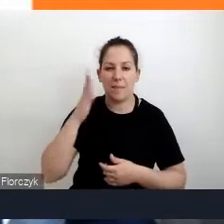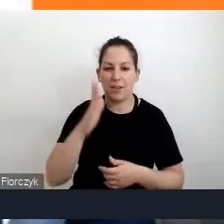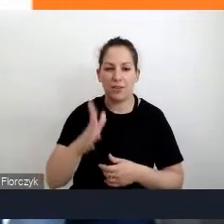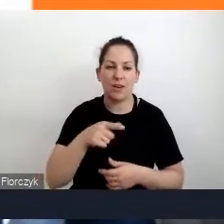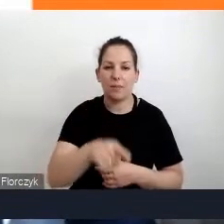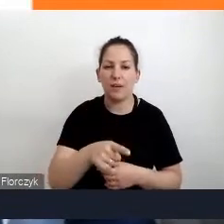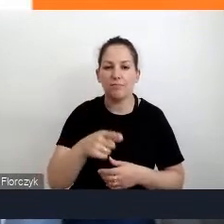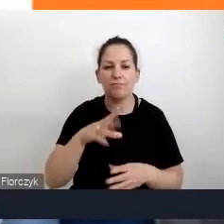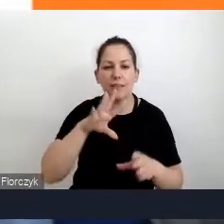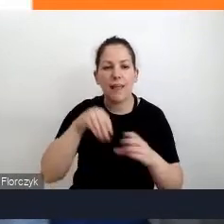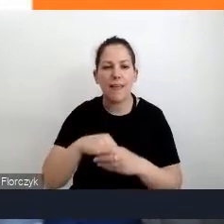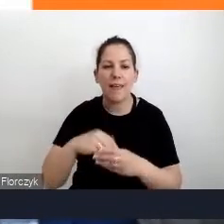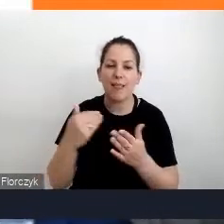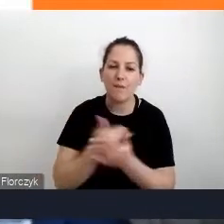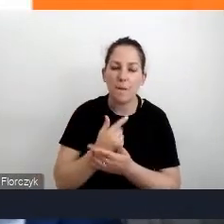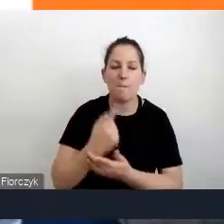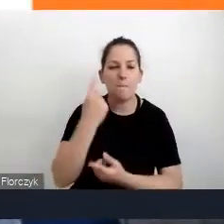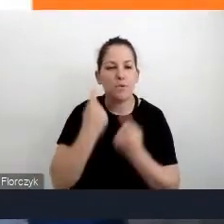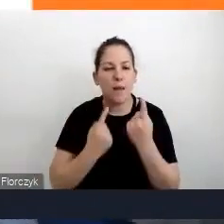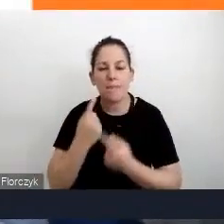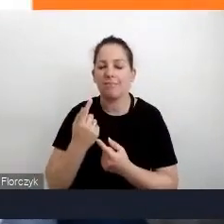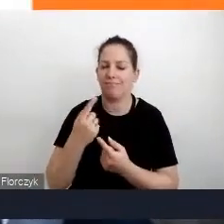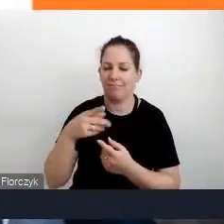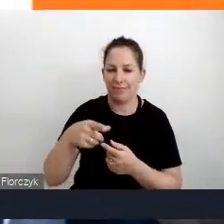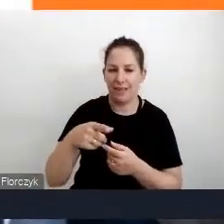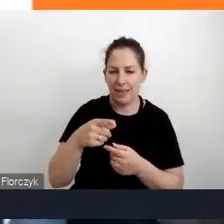Innowacyjność, przemysł, infrastruktura, to kolejny cel,